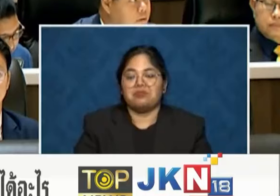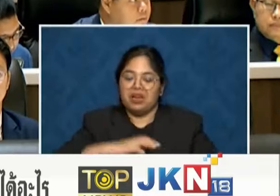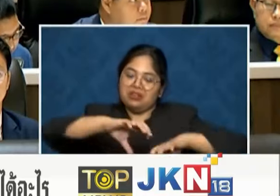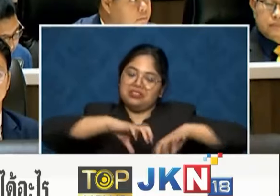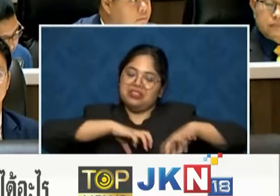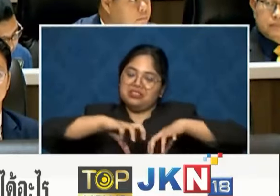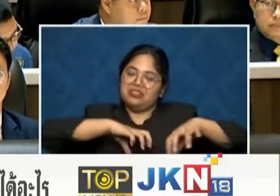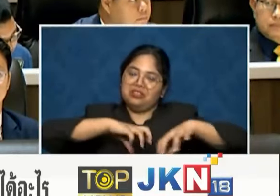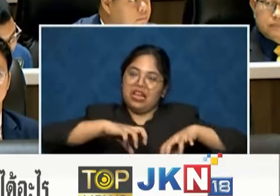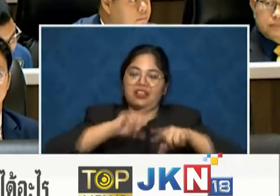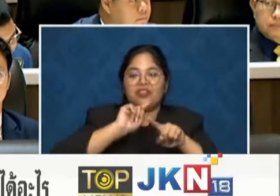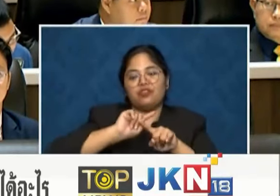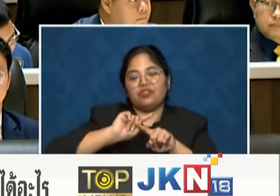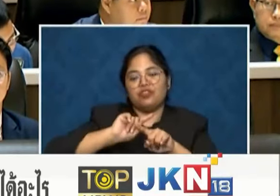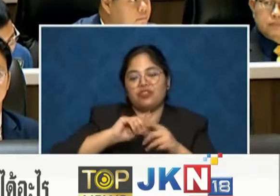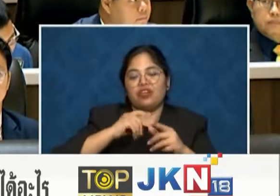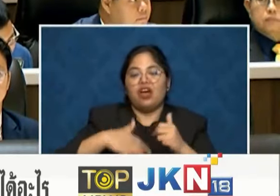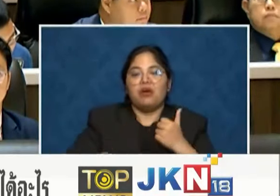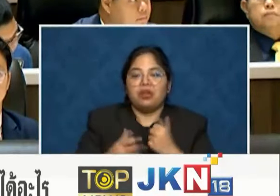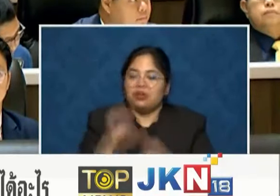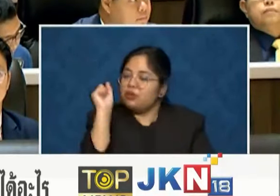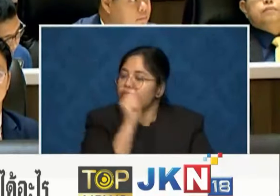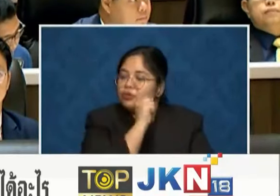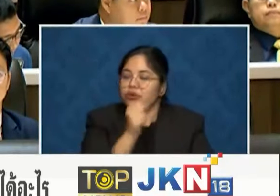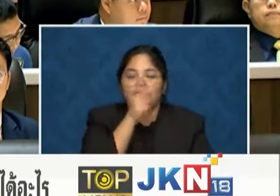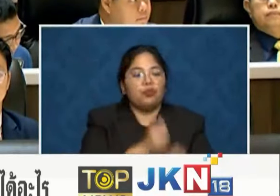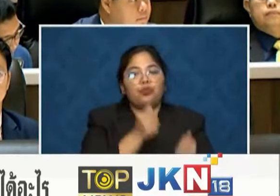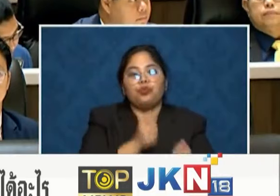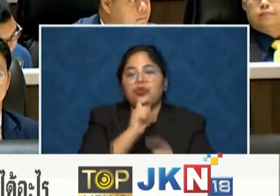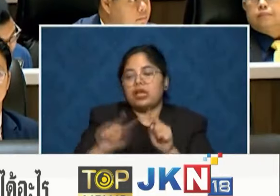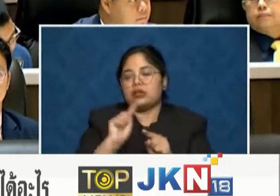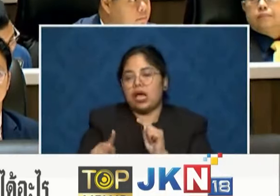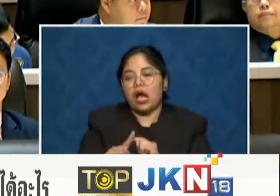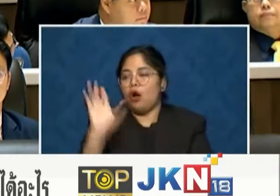ปรึกษาาแถลงข่าวใหญ่โตผลลดโชว์นายก รัฐมนตรีสร้างเม็ดเงินลงทุน 5.58 แสนล้าน